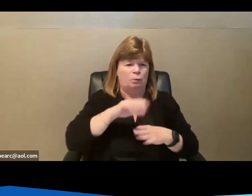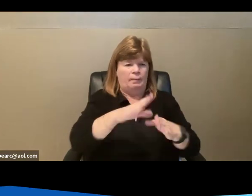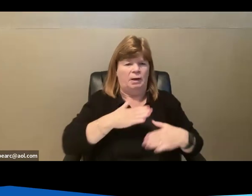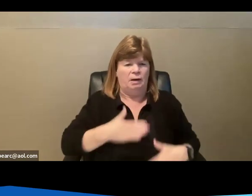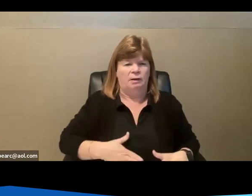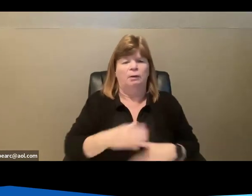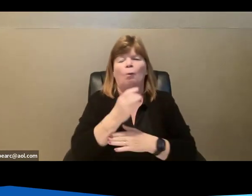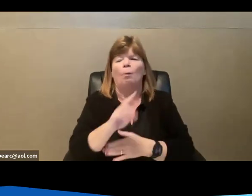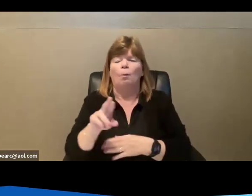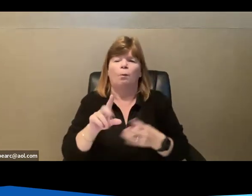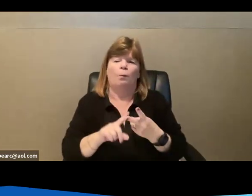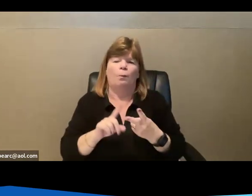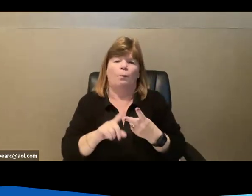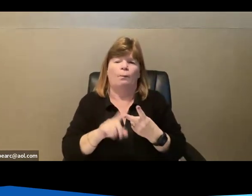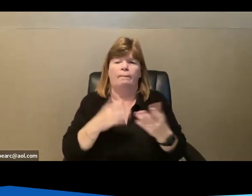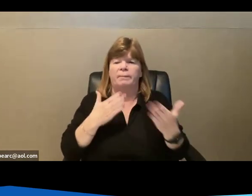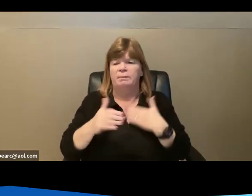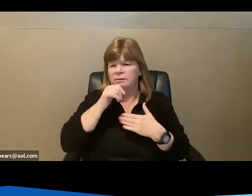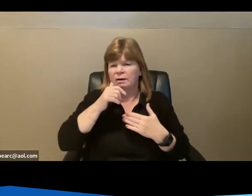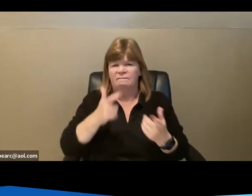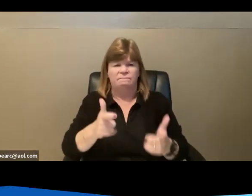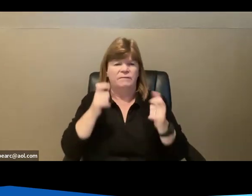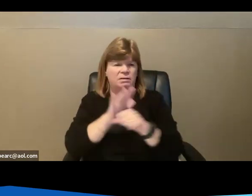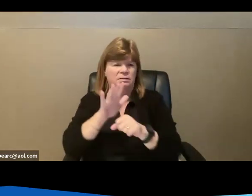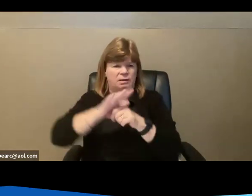O podría no decirle al cerebro lo suficientemente rápido, y entonces a